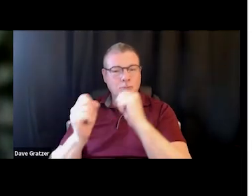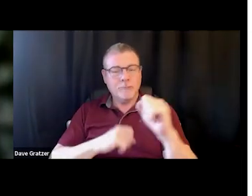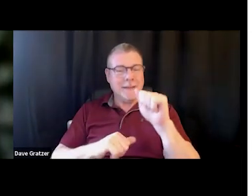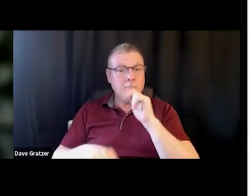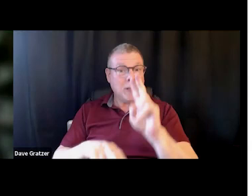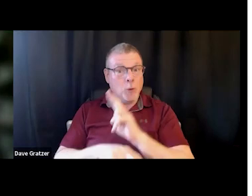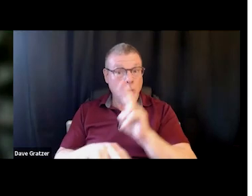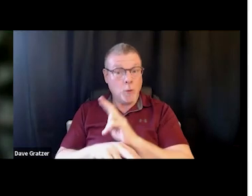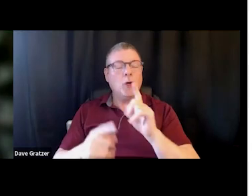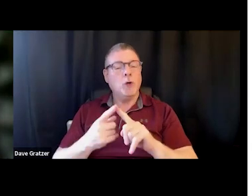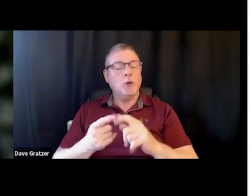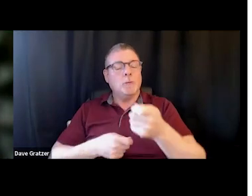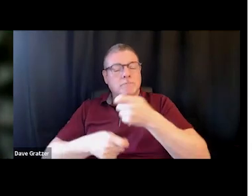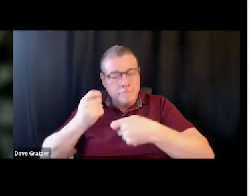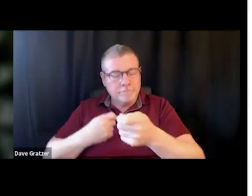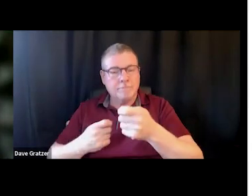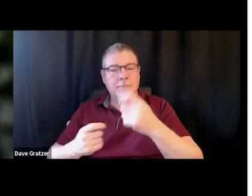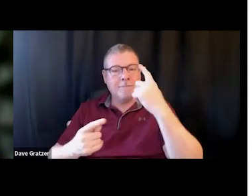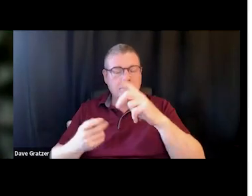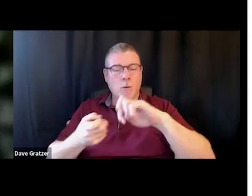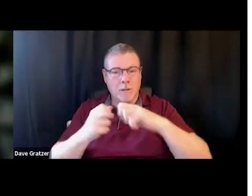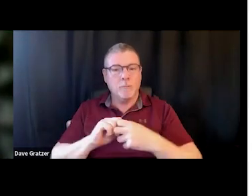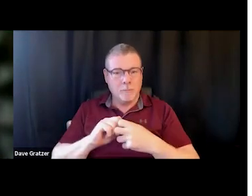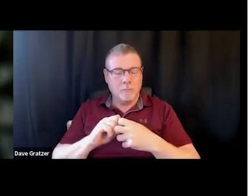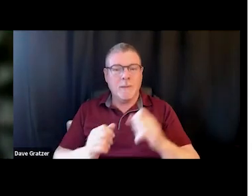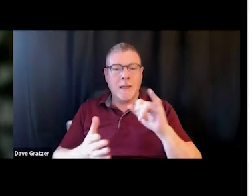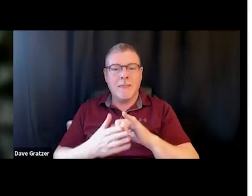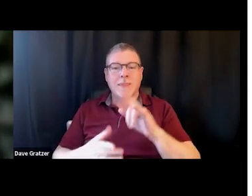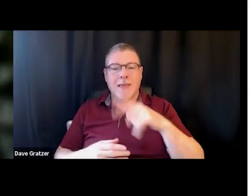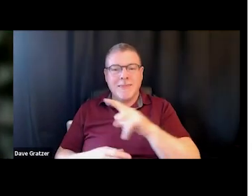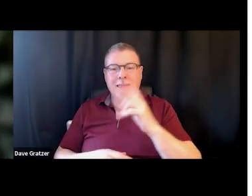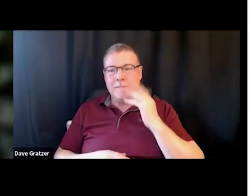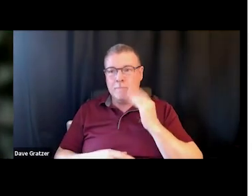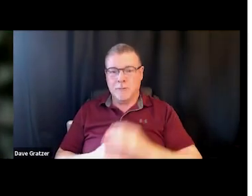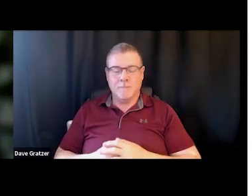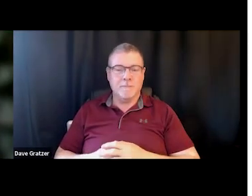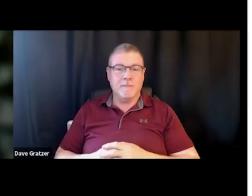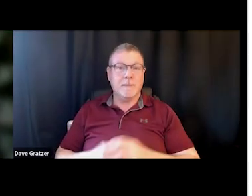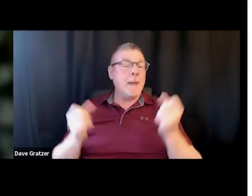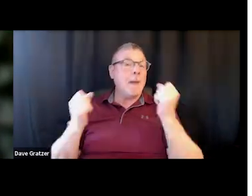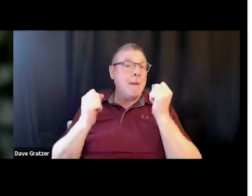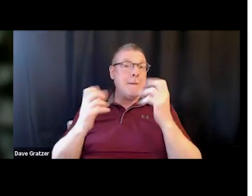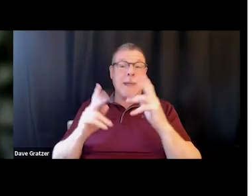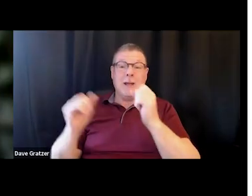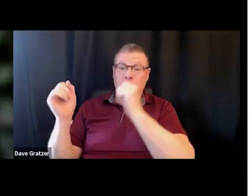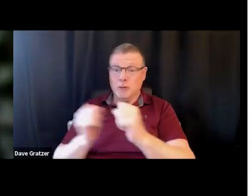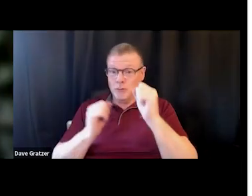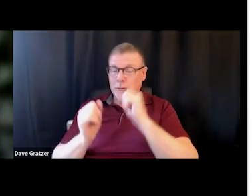para poder compensar los problemas en la neurocognición que podrían experimentar. Muchas de estas estrategias son simples,